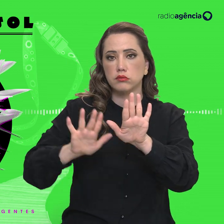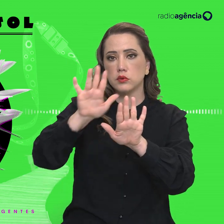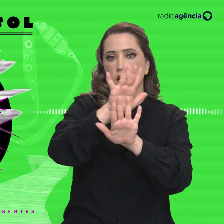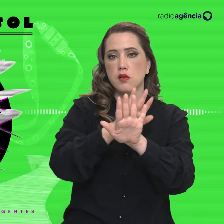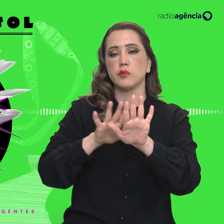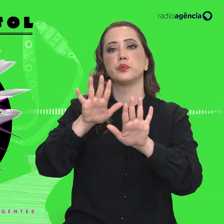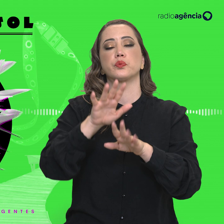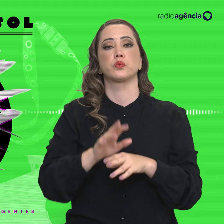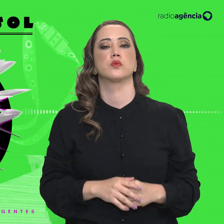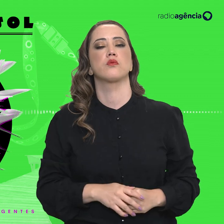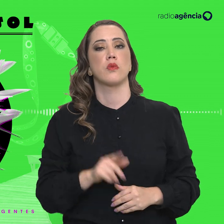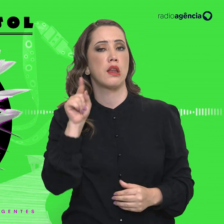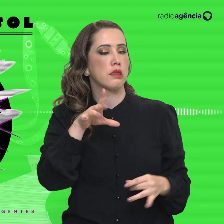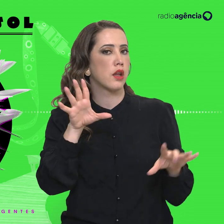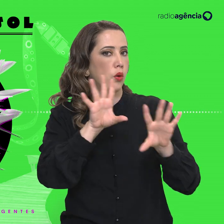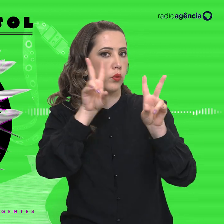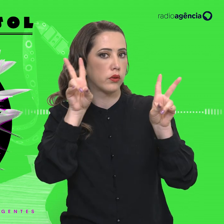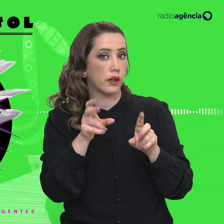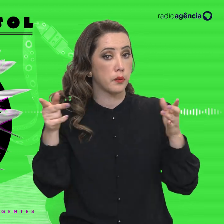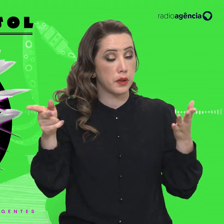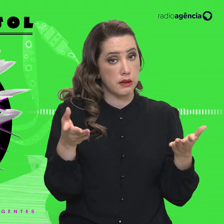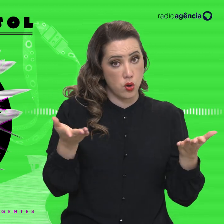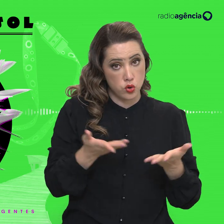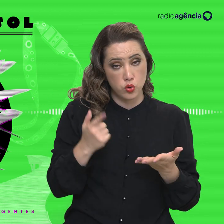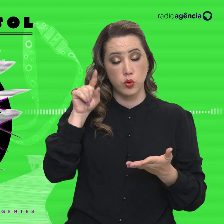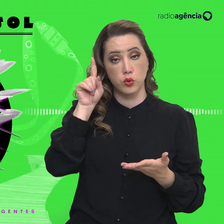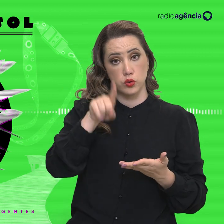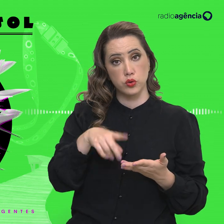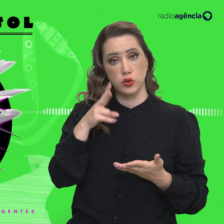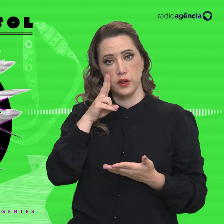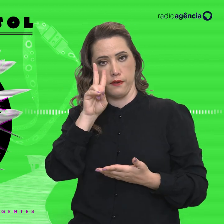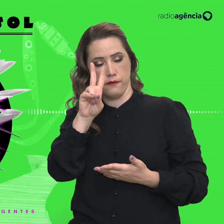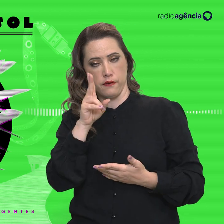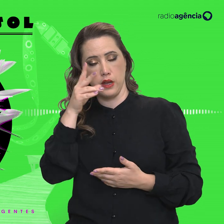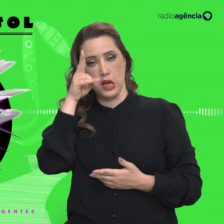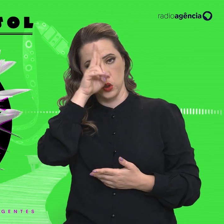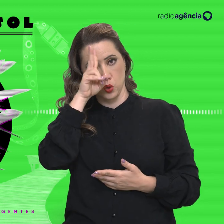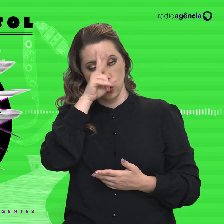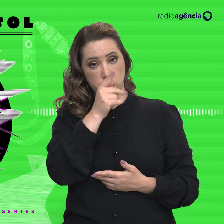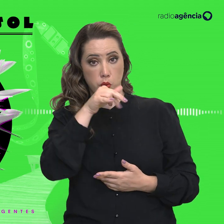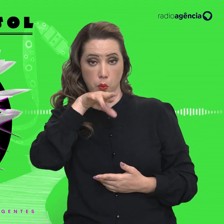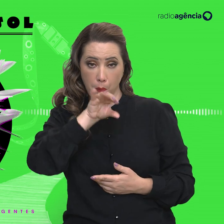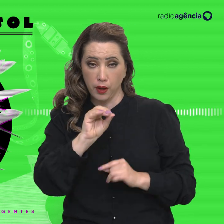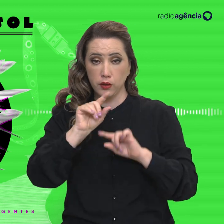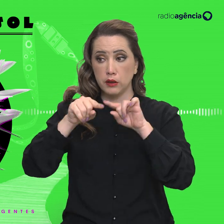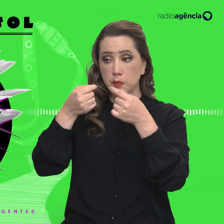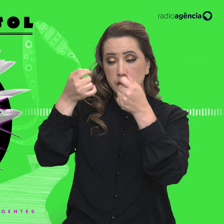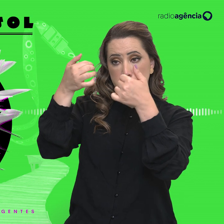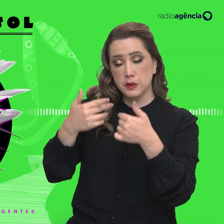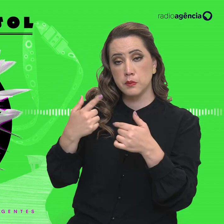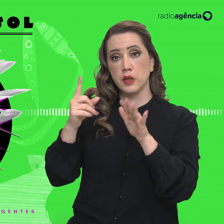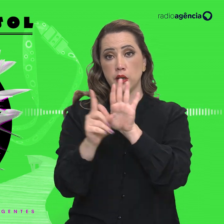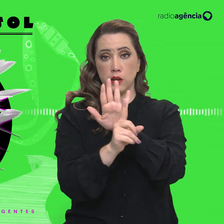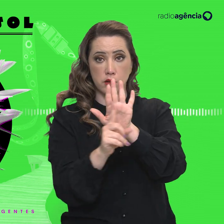[Leyberson] Então, o roteiro desta viagem final será: pegar uma carona na história do Pedro e falar sobre camuflagem social com a Maria Júlia.